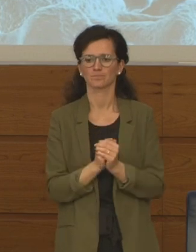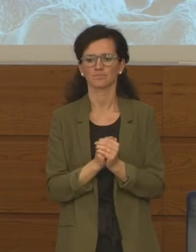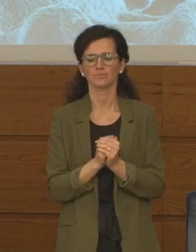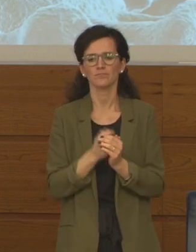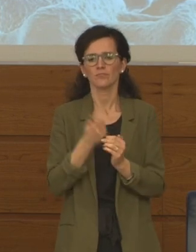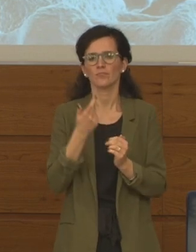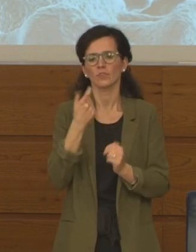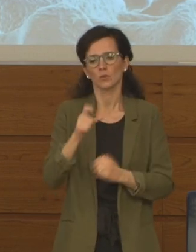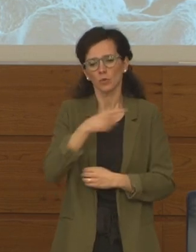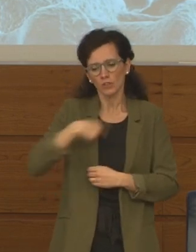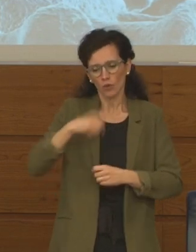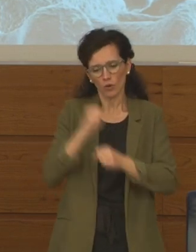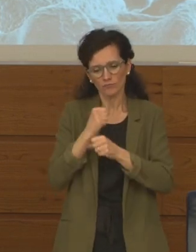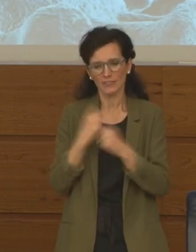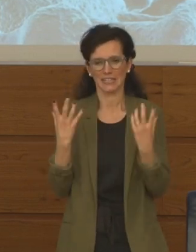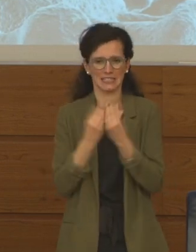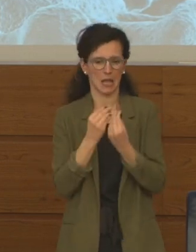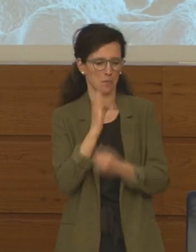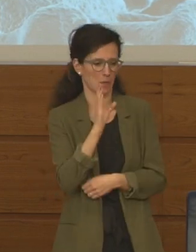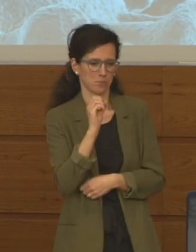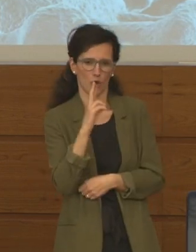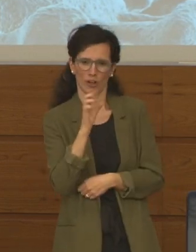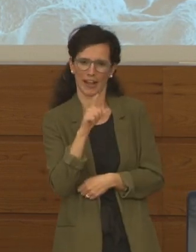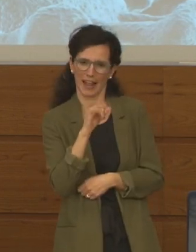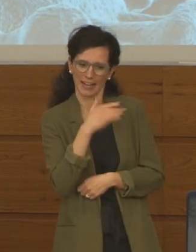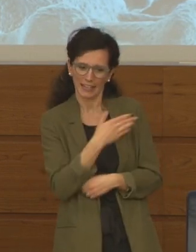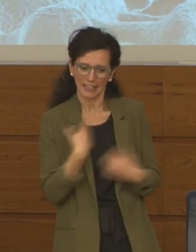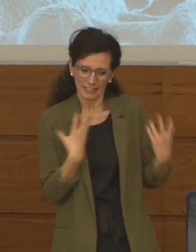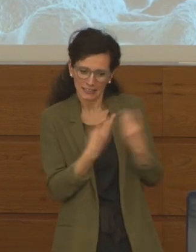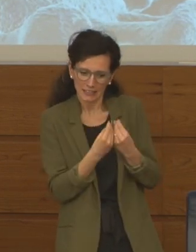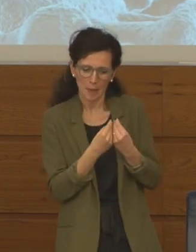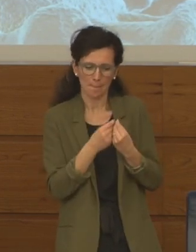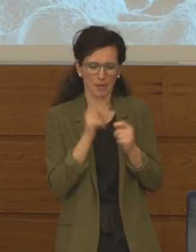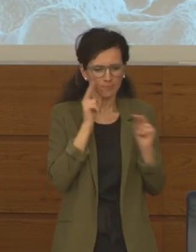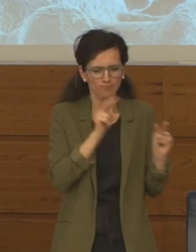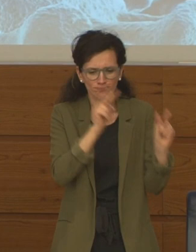prima il commissario Borrelli dava i dati sulle regioni però come